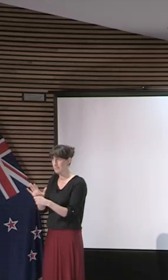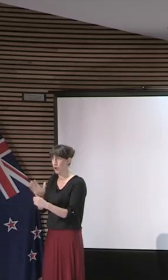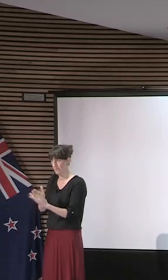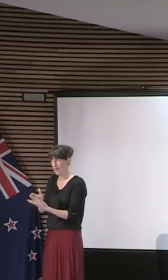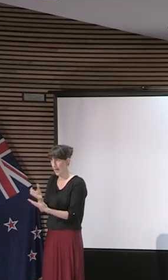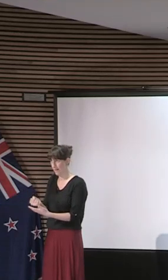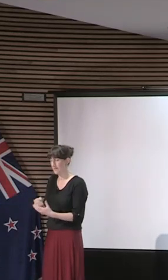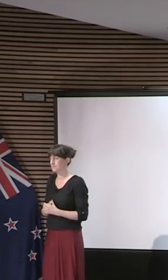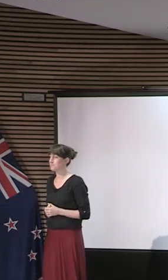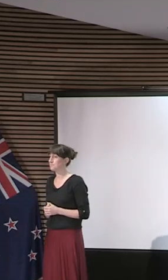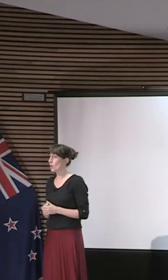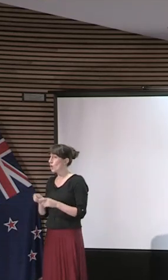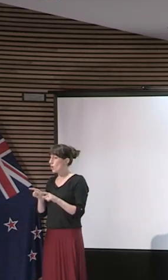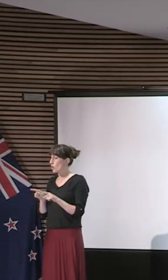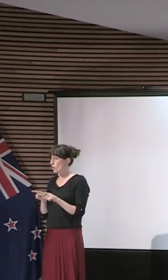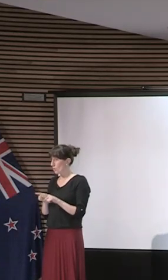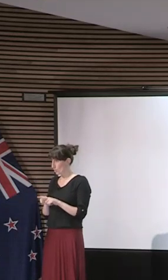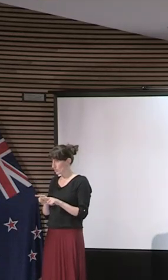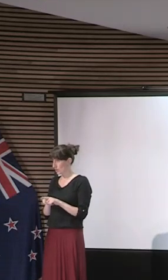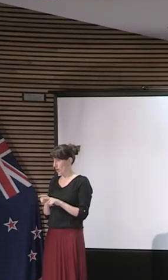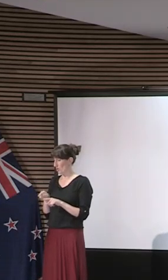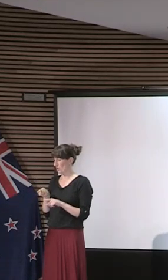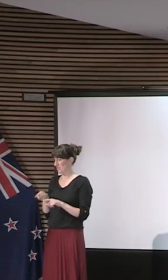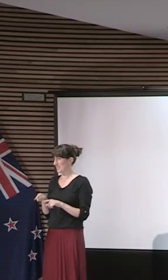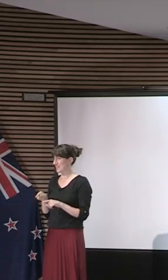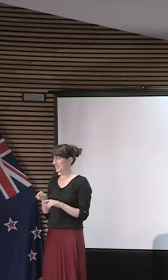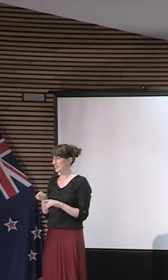keehi hou he keehi i te rohe o Akarana, e pa ana ki te haerenga o te ao, ko tetahi he keehi pea